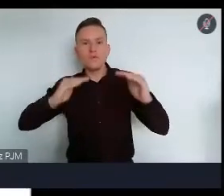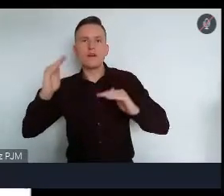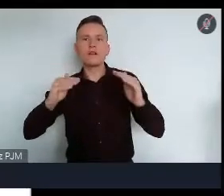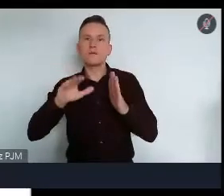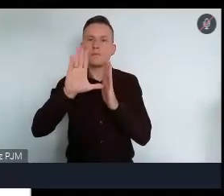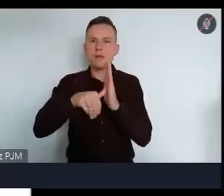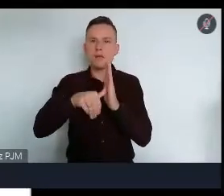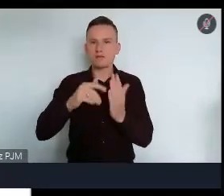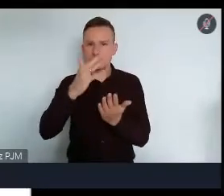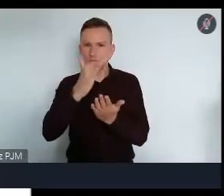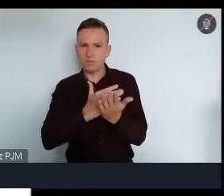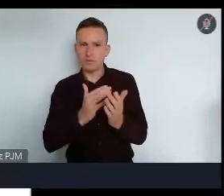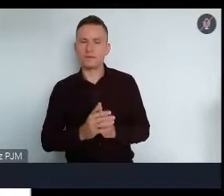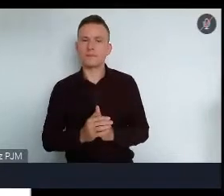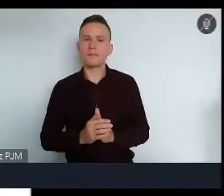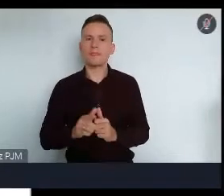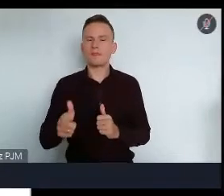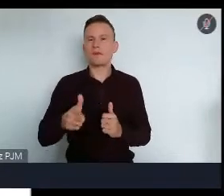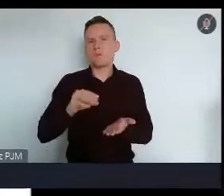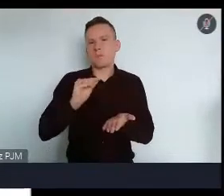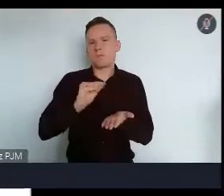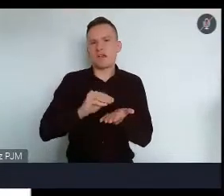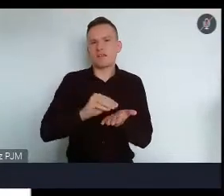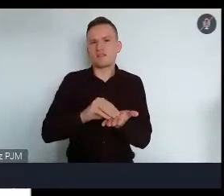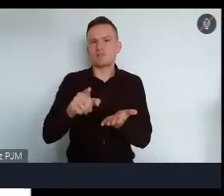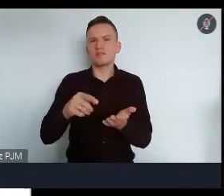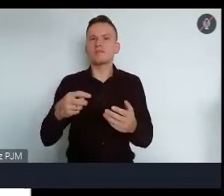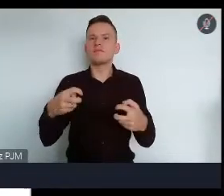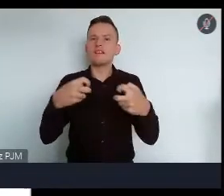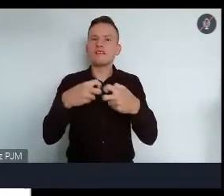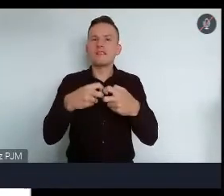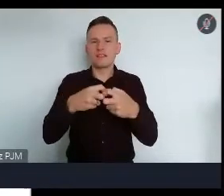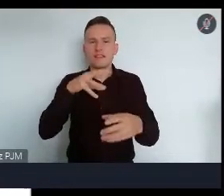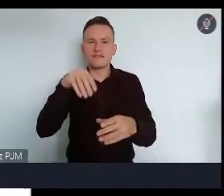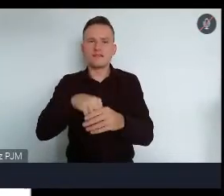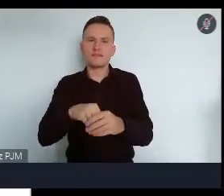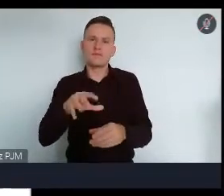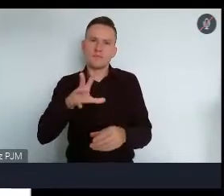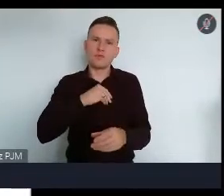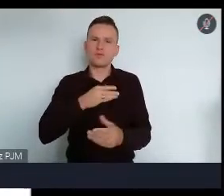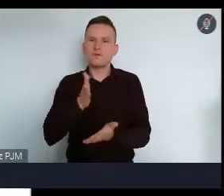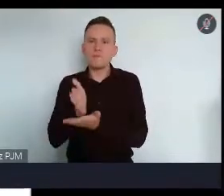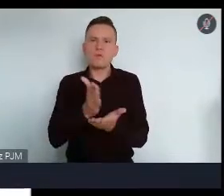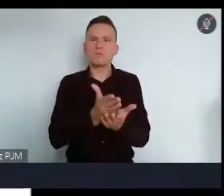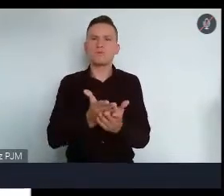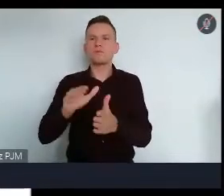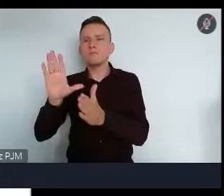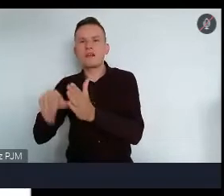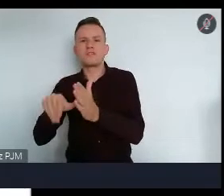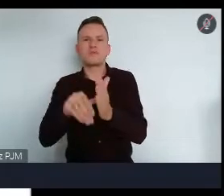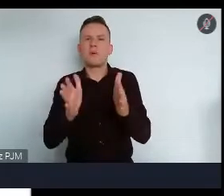praktycznego narzędzia internetowego, które ma poprowadzić miasta każdej wielkości w kierunku zrównoważonego rozwoju miejskiego.